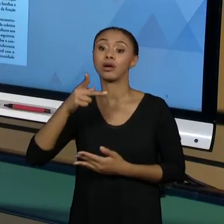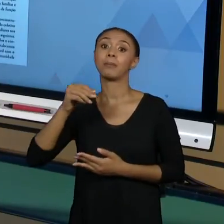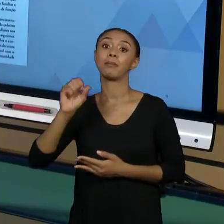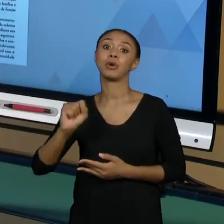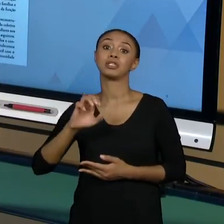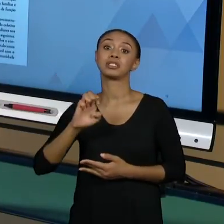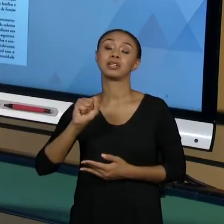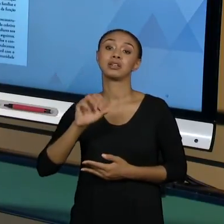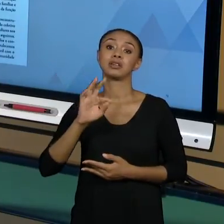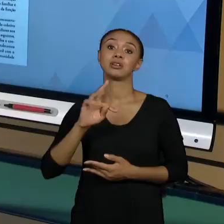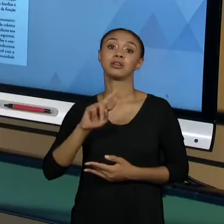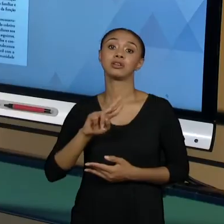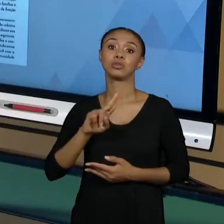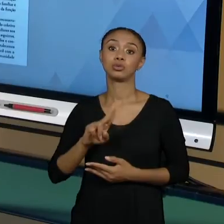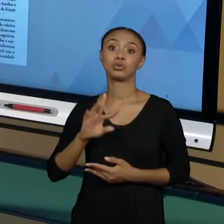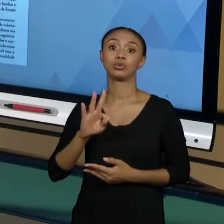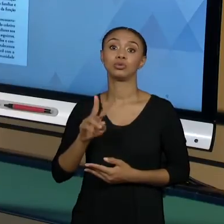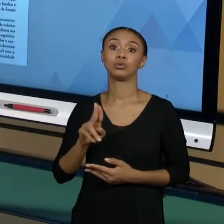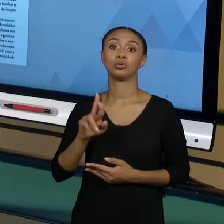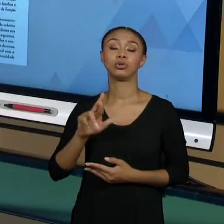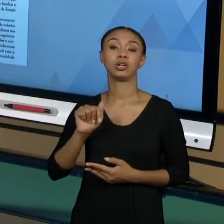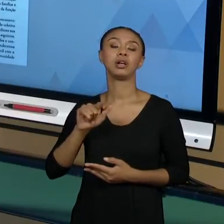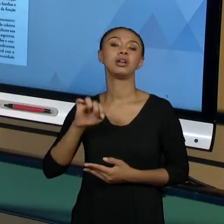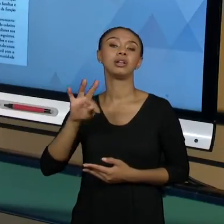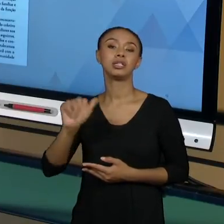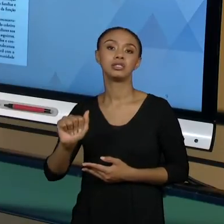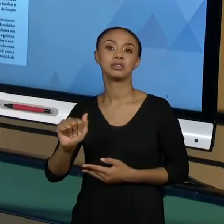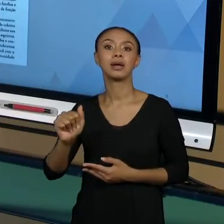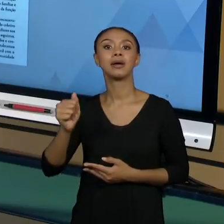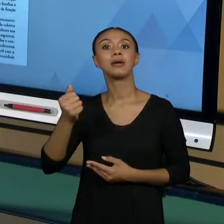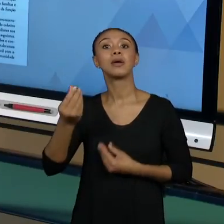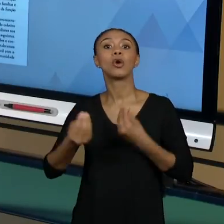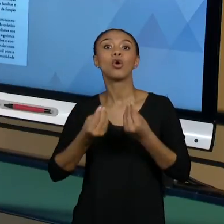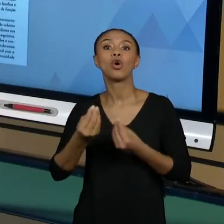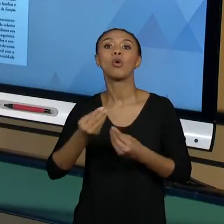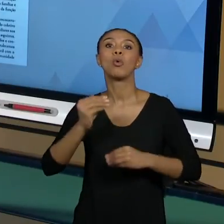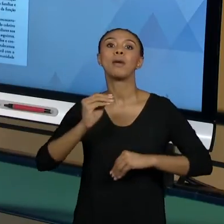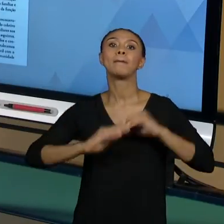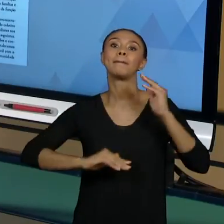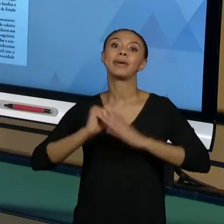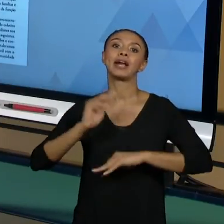PENSAR SUAS PRÁTICAS PEDAGÓGICAS PARA CONDUZIR AS AÇÕES DIDÁTICAS. COMO VOCÊS ESTÃO PERCEBENDO, A